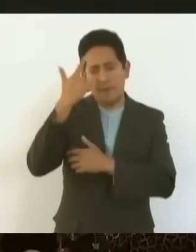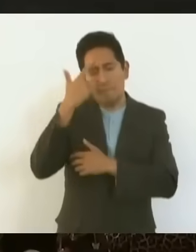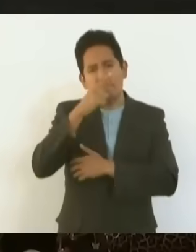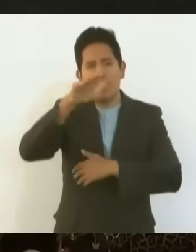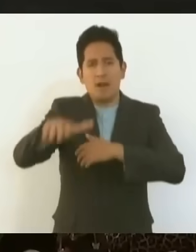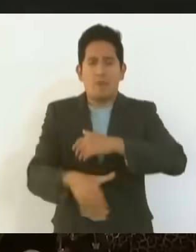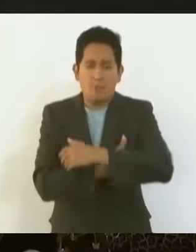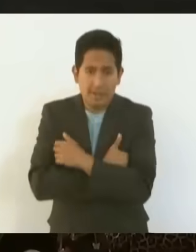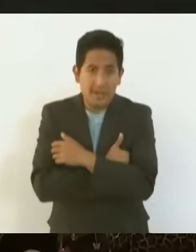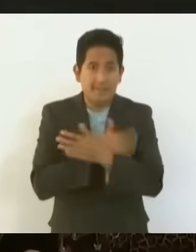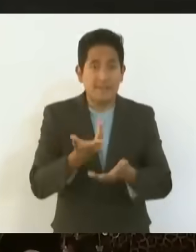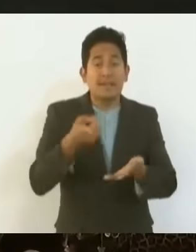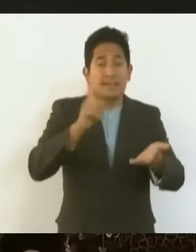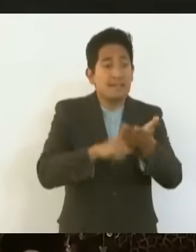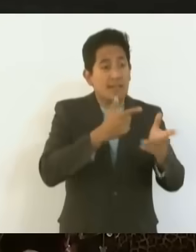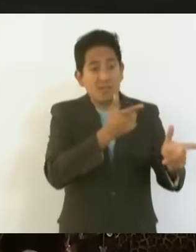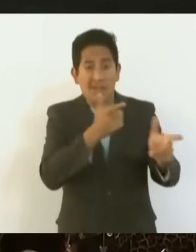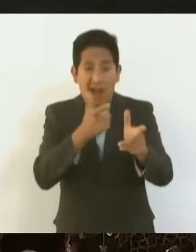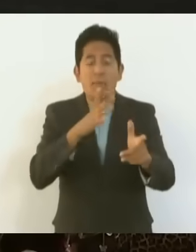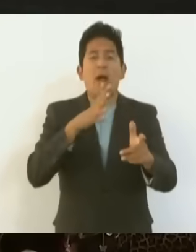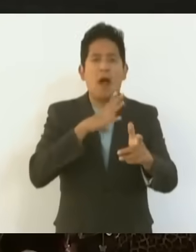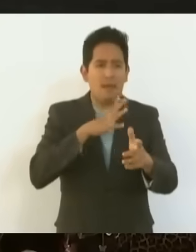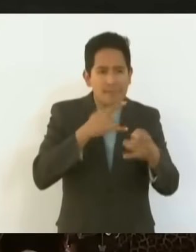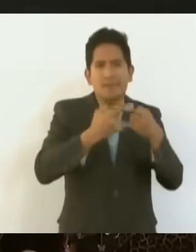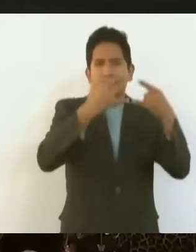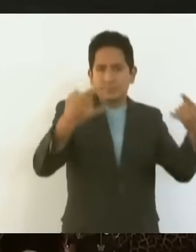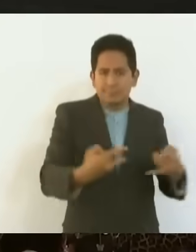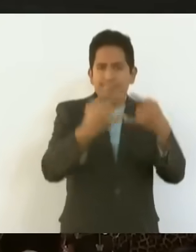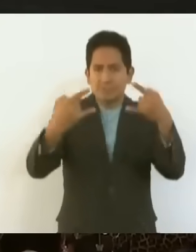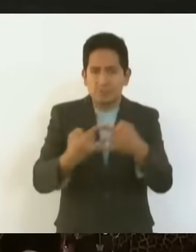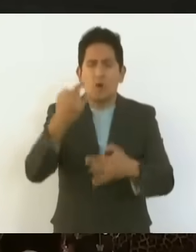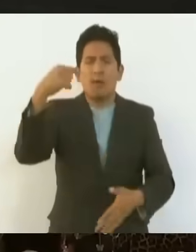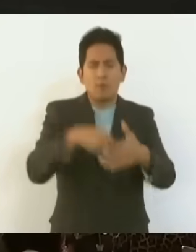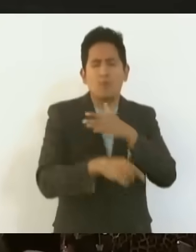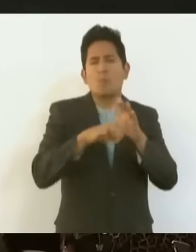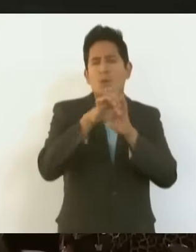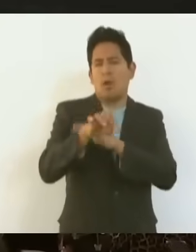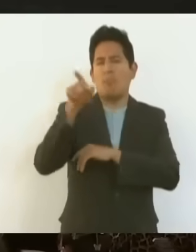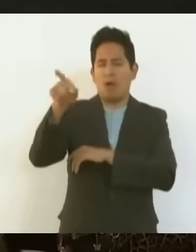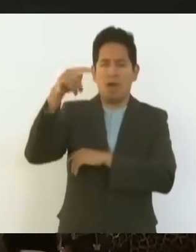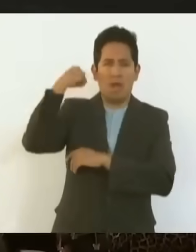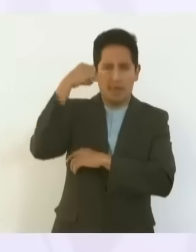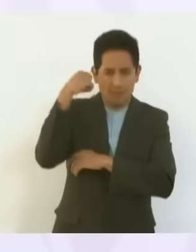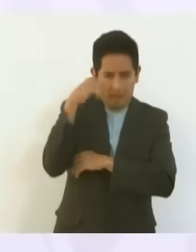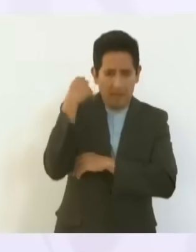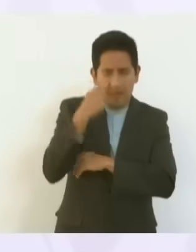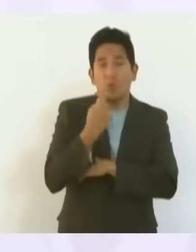conmueve y nos compromete, como esa madre de Tabasco que nos confió con la voz entrecortada